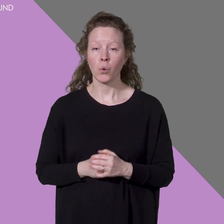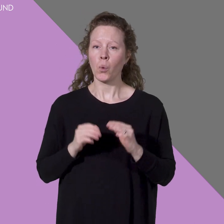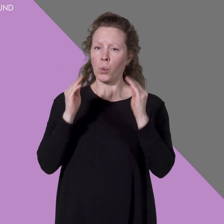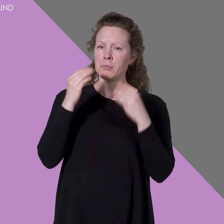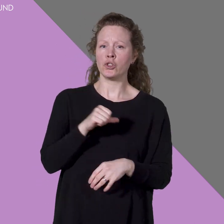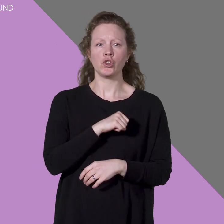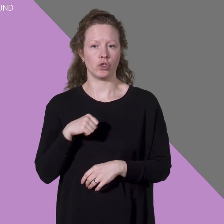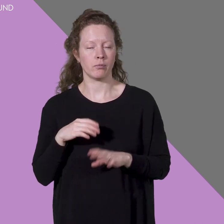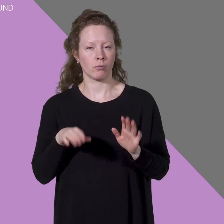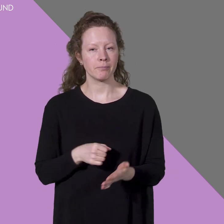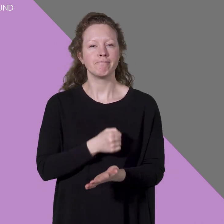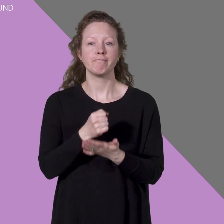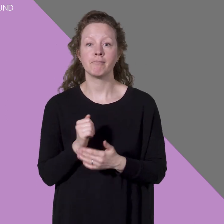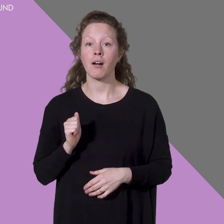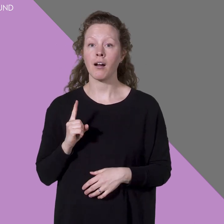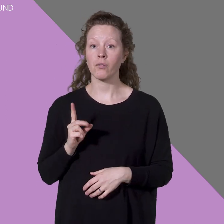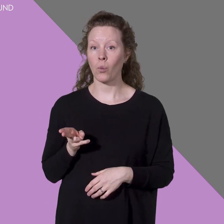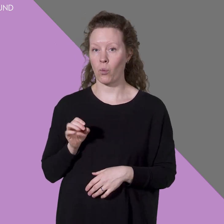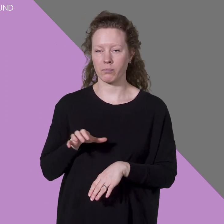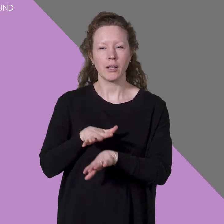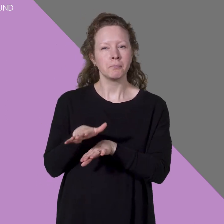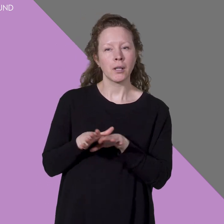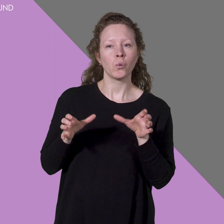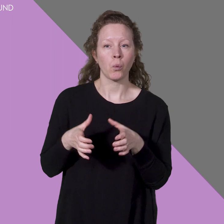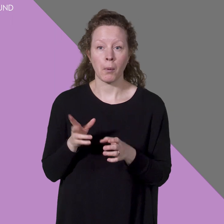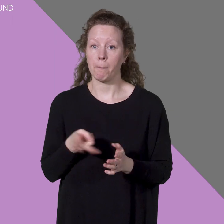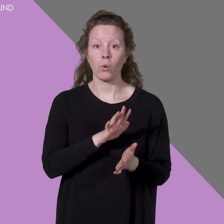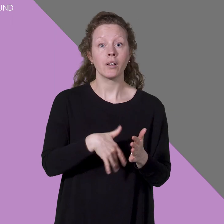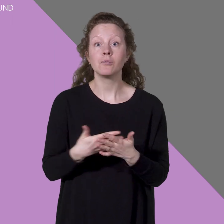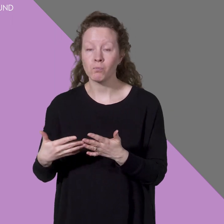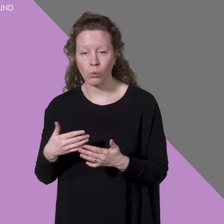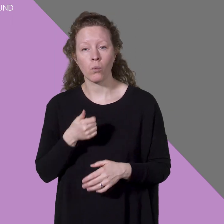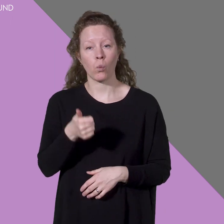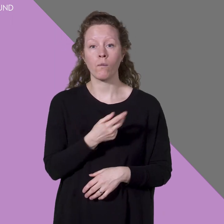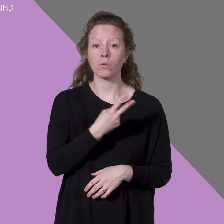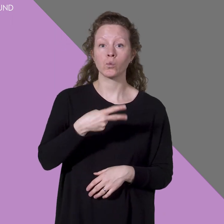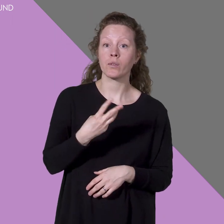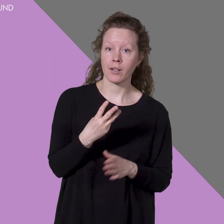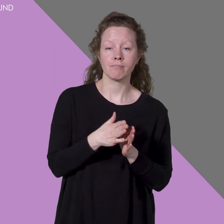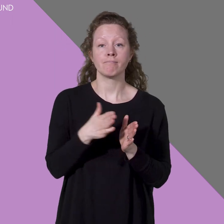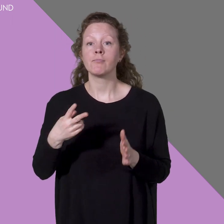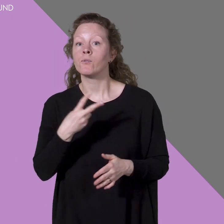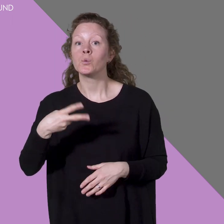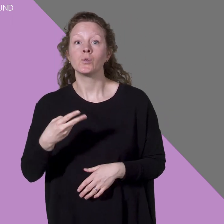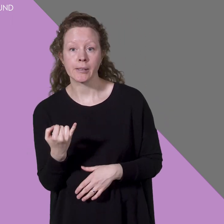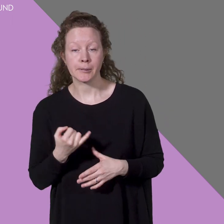Utbildningsstyrelsen har tillsatt en ad hoc-expertgrupp för teckenspråken - för 2023−2026.